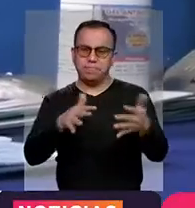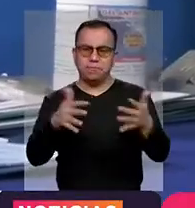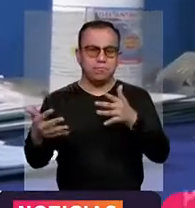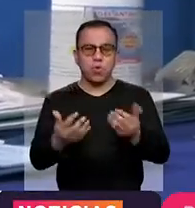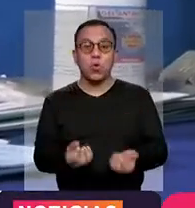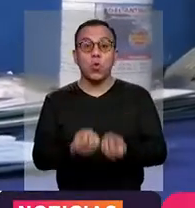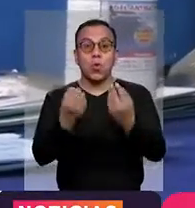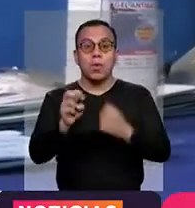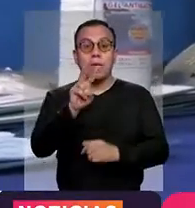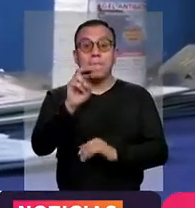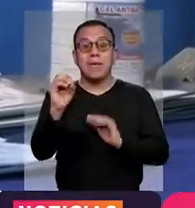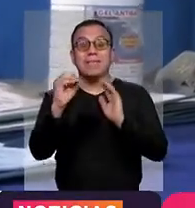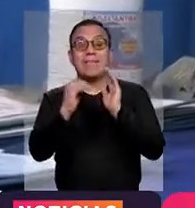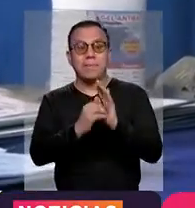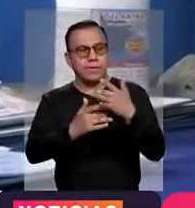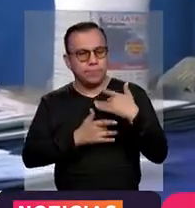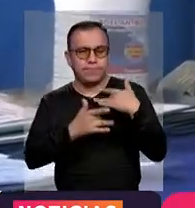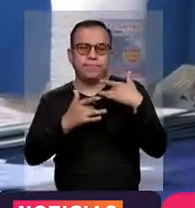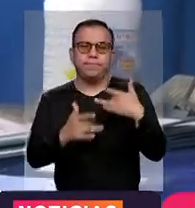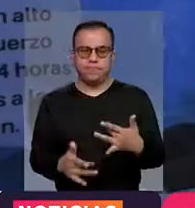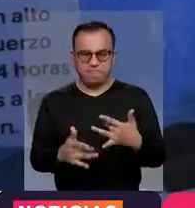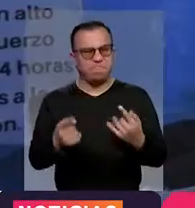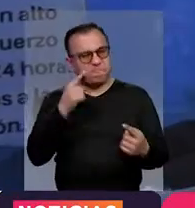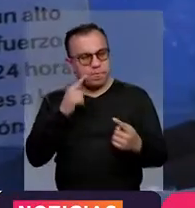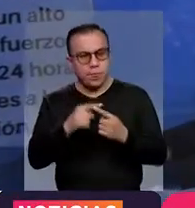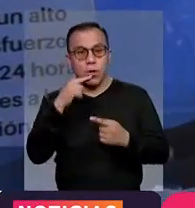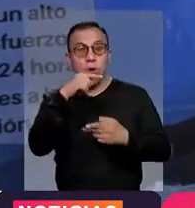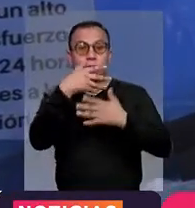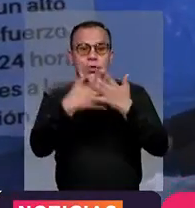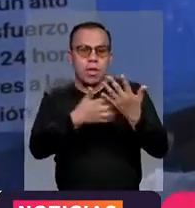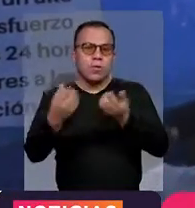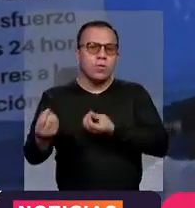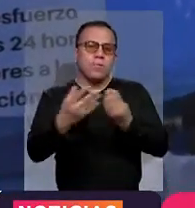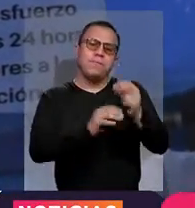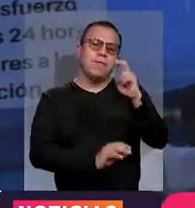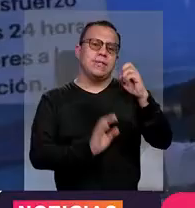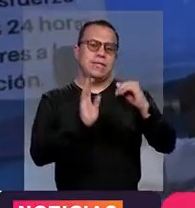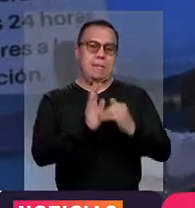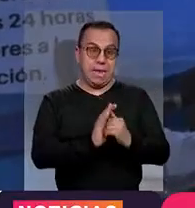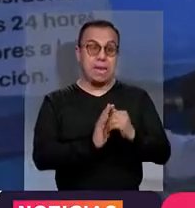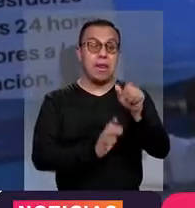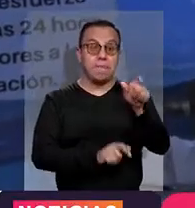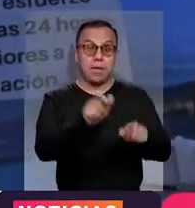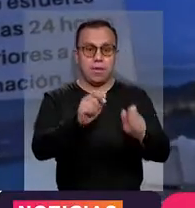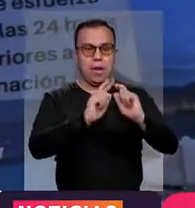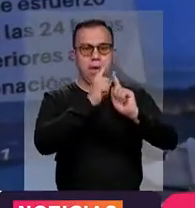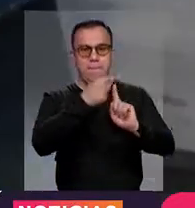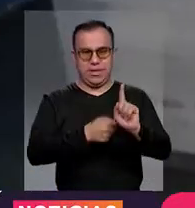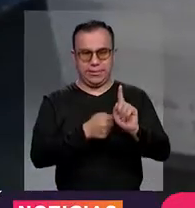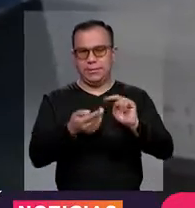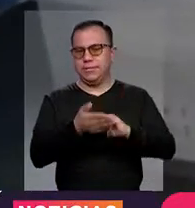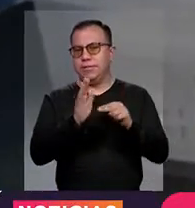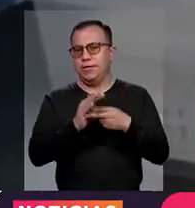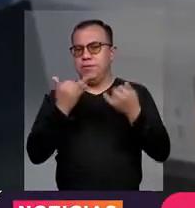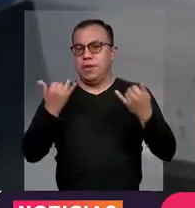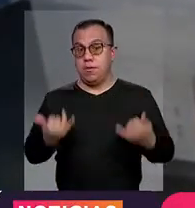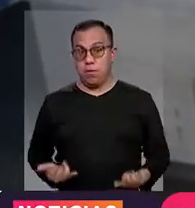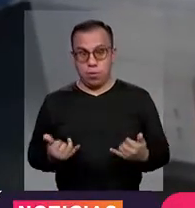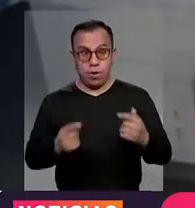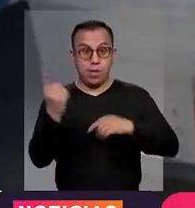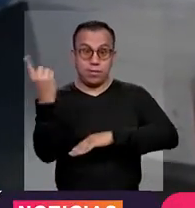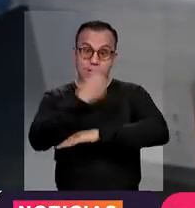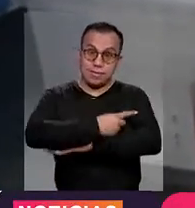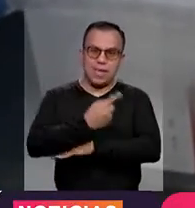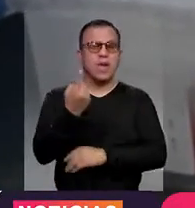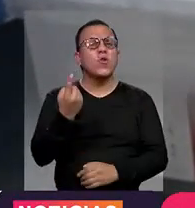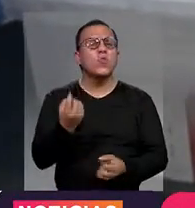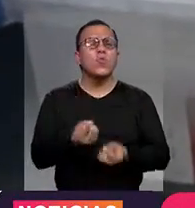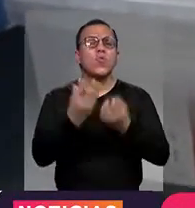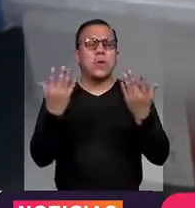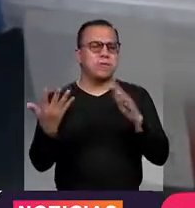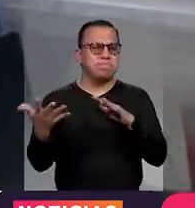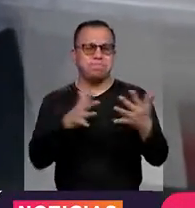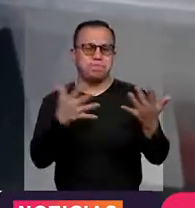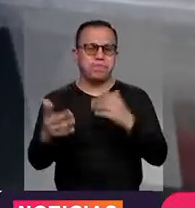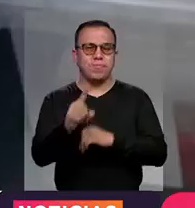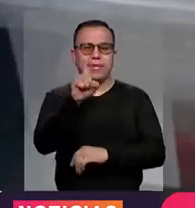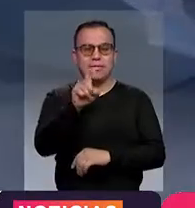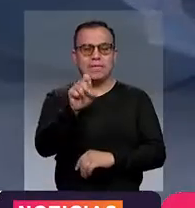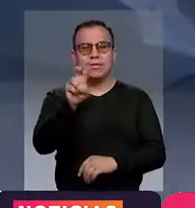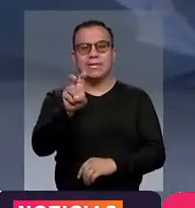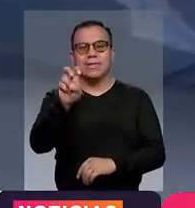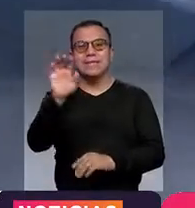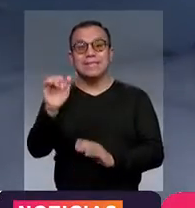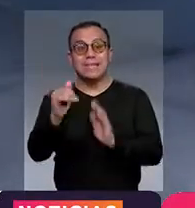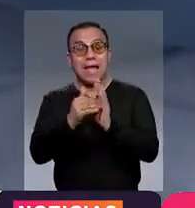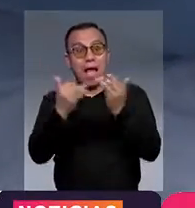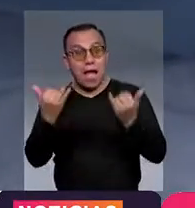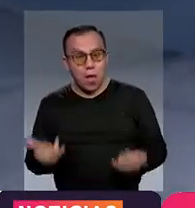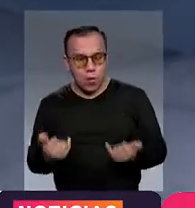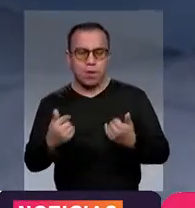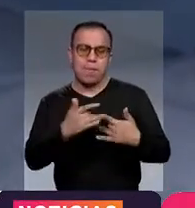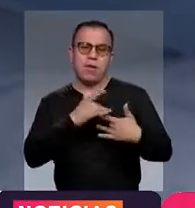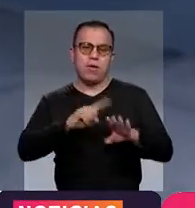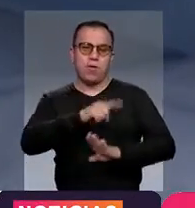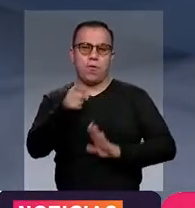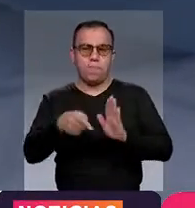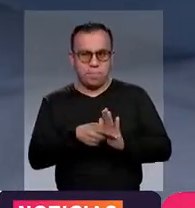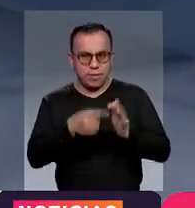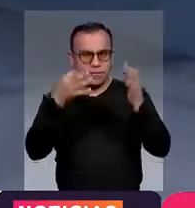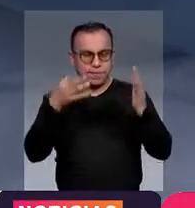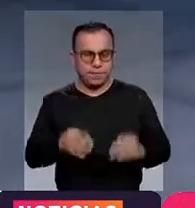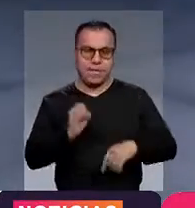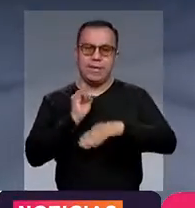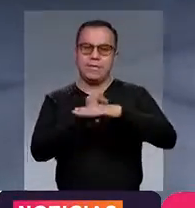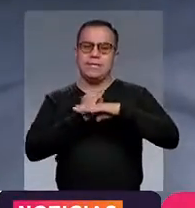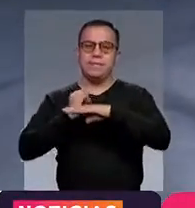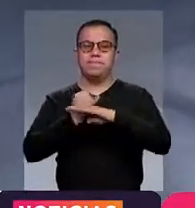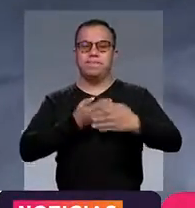NO NOS DEJEN SOLOS EN ESTOS